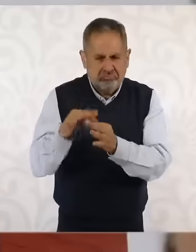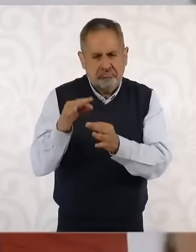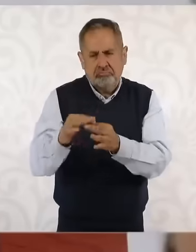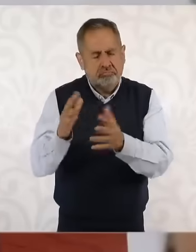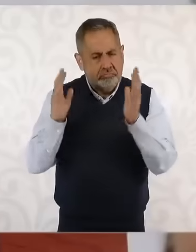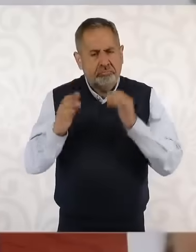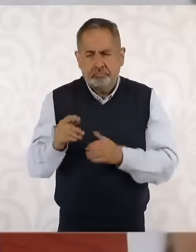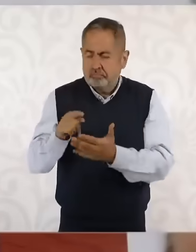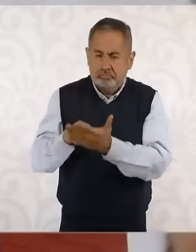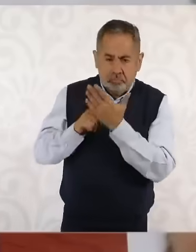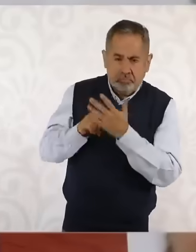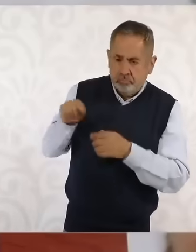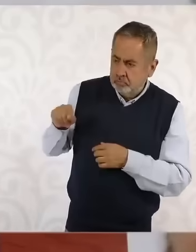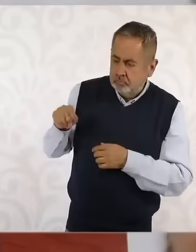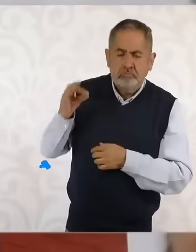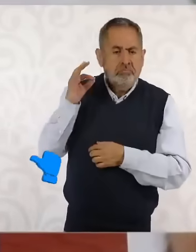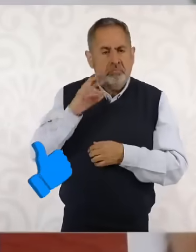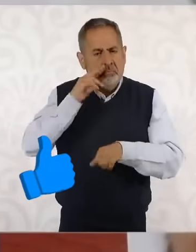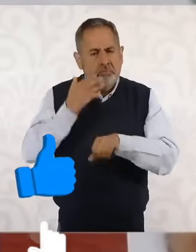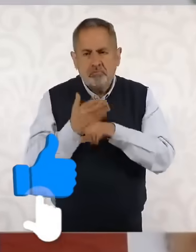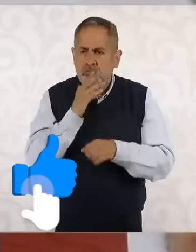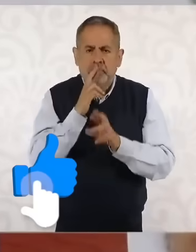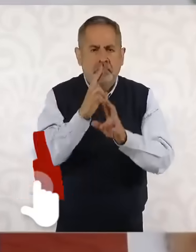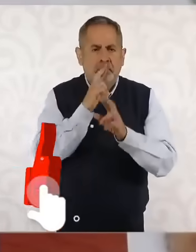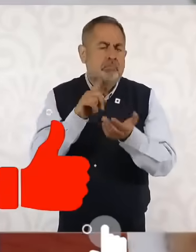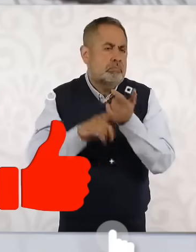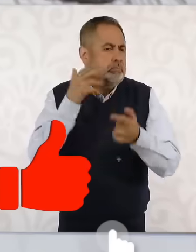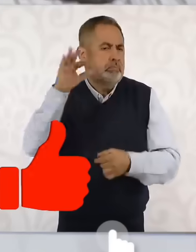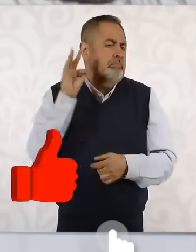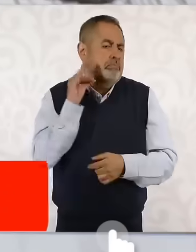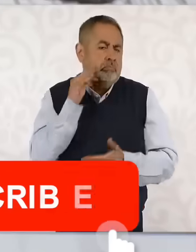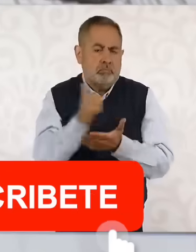demostró su sus resultados cuando fue fiscal de la Ciudad de México, pero ya le corresponde